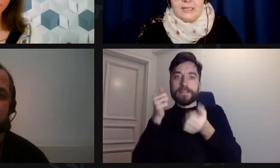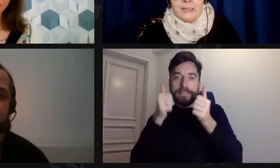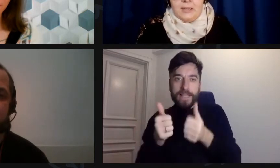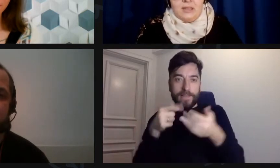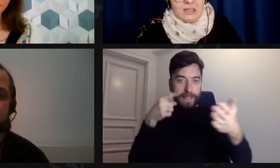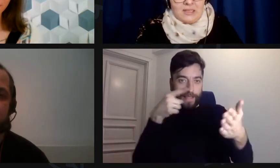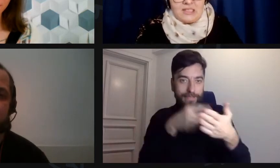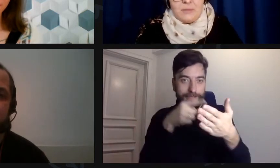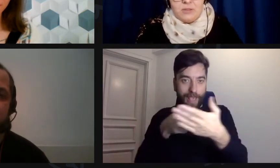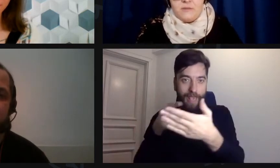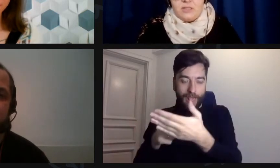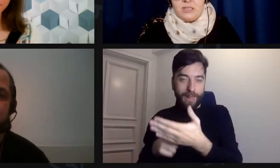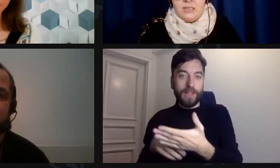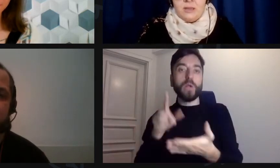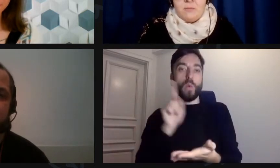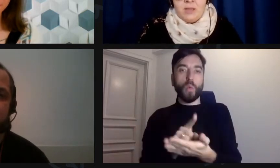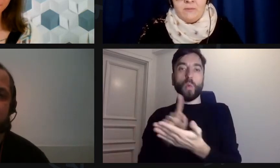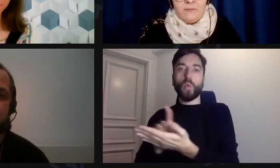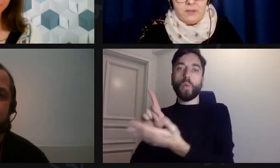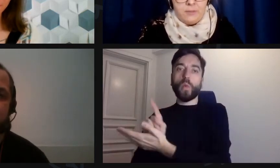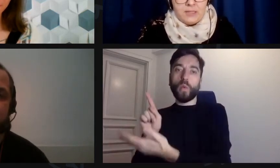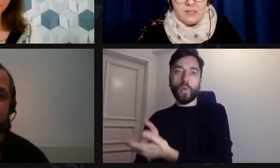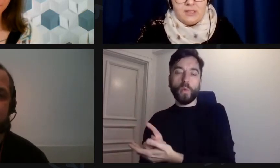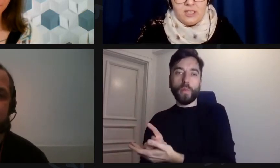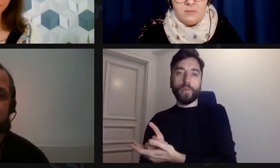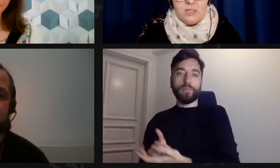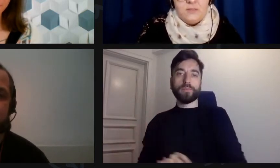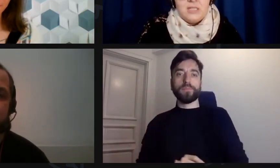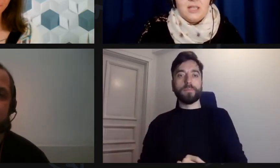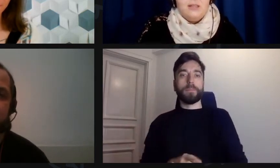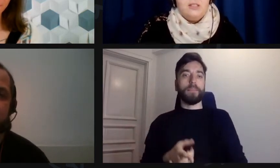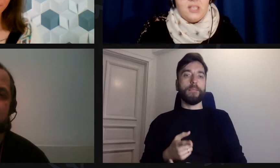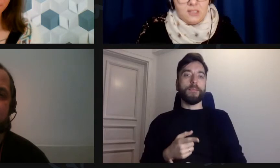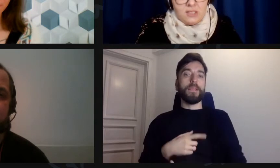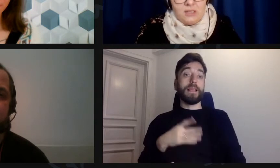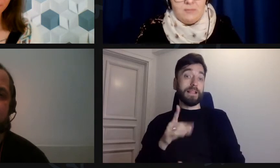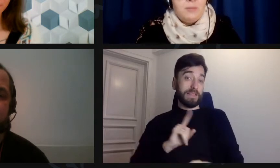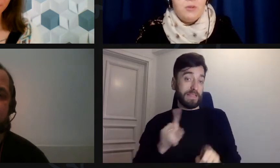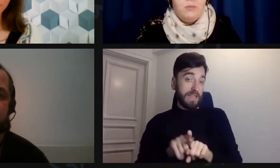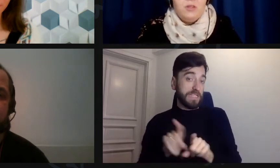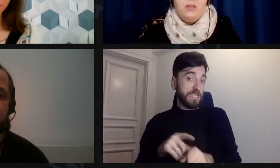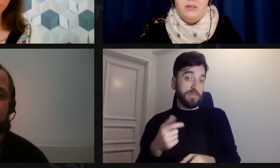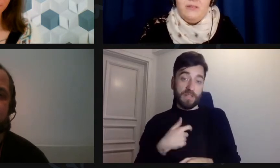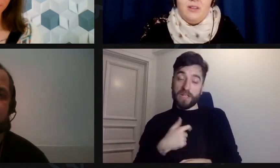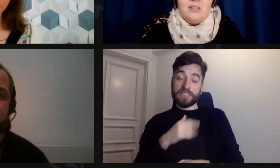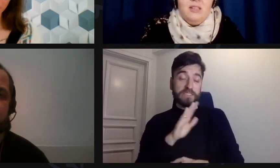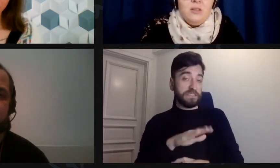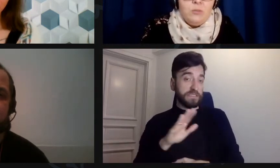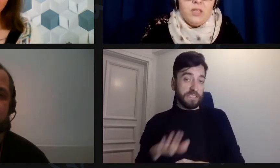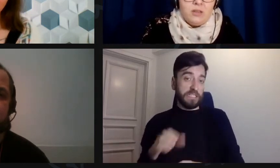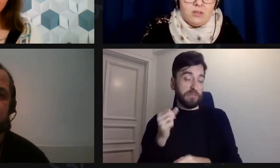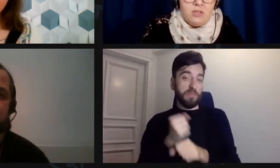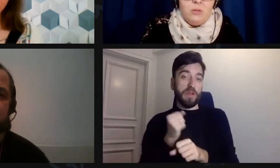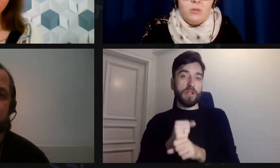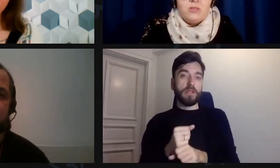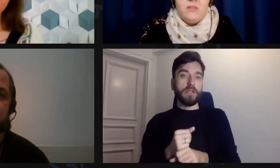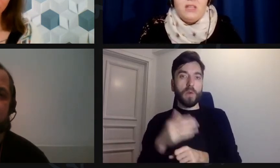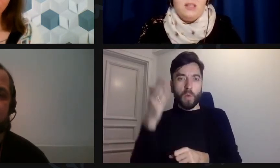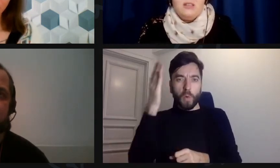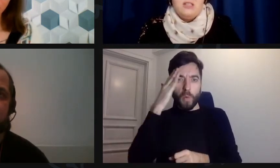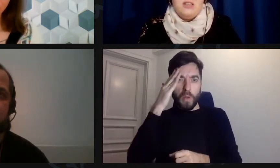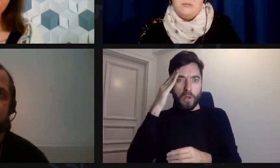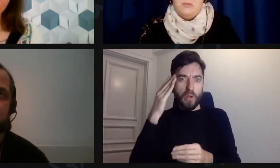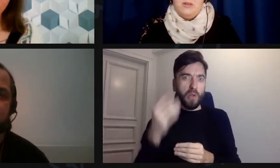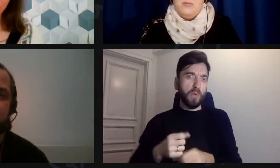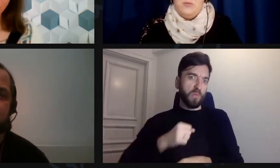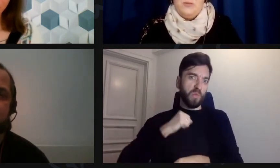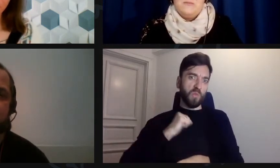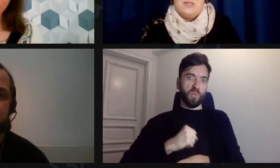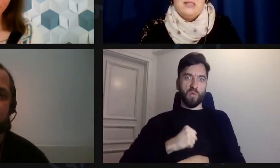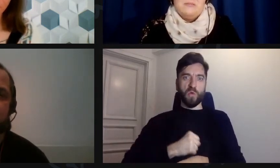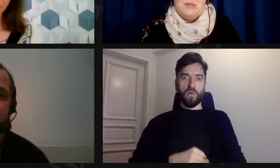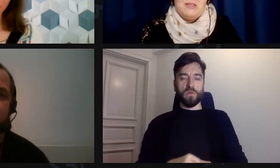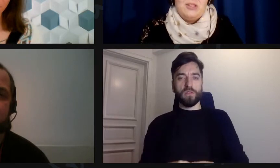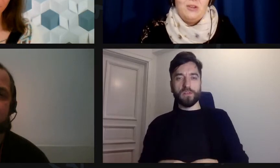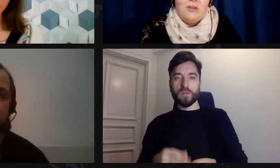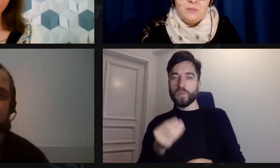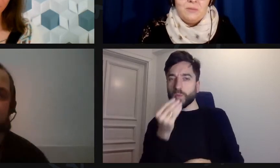Takie same doświadczenia mam w pracy z dziećmi, wszystkie dziećmi mimo rozwijania się pod względem cyrkowym,